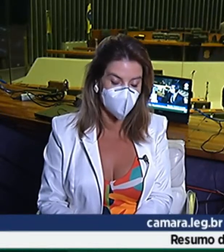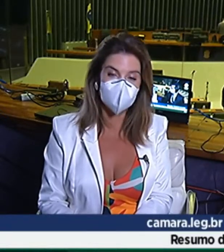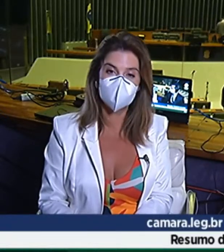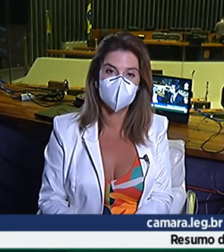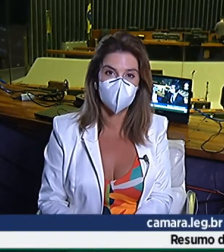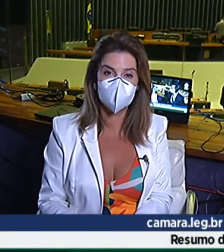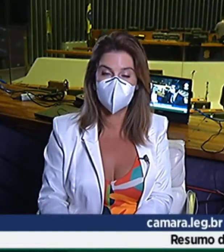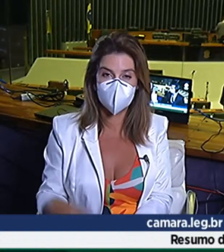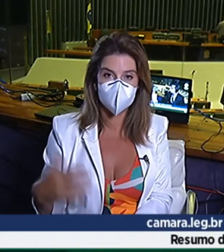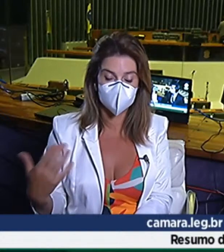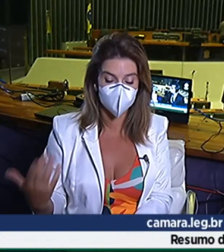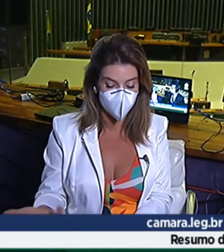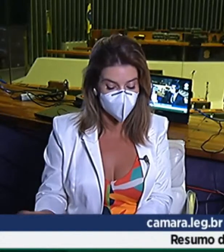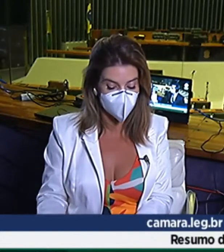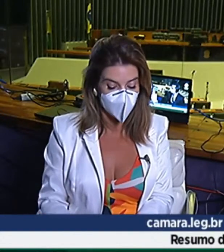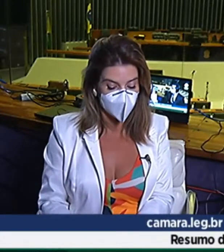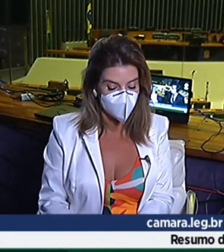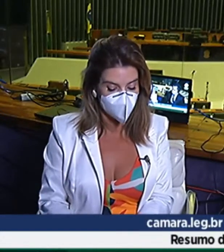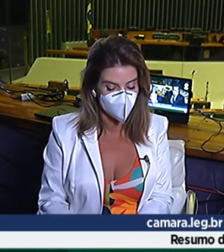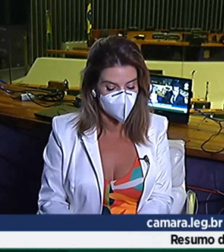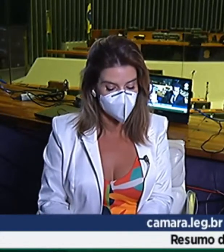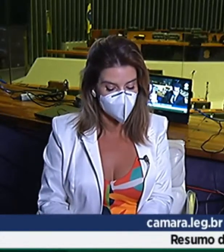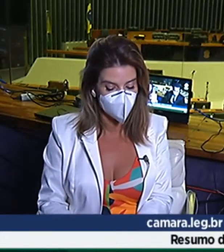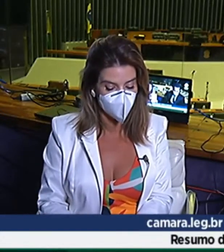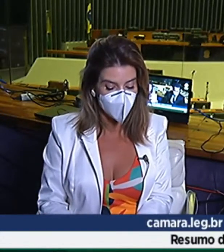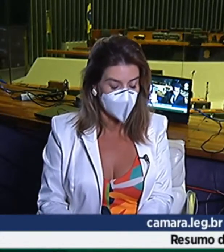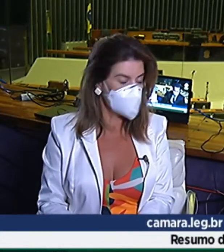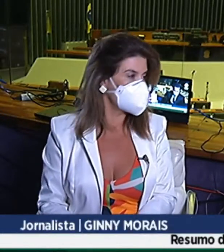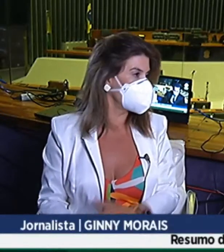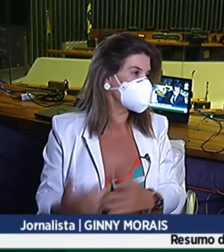FICA NO EXTERIOR, GIRA AÍ EM TORNO DE 50 MILHÕES DE REAIS